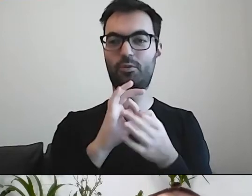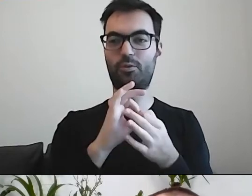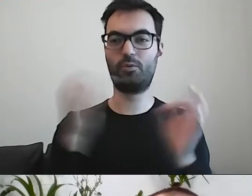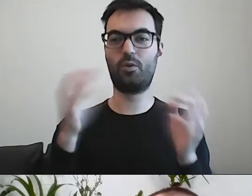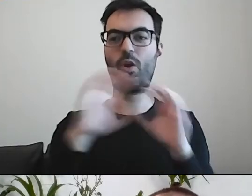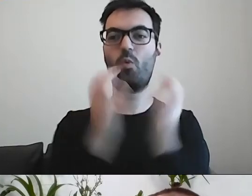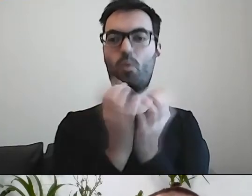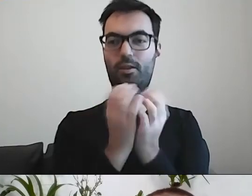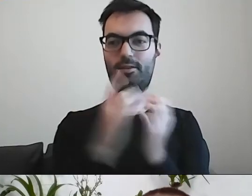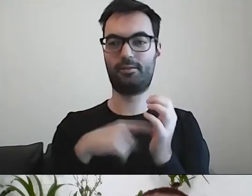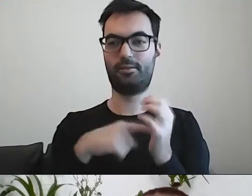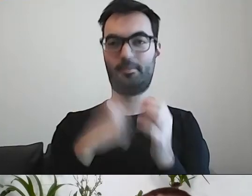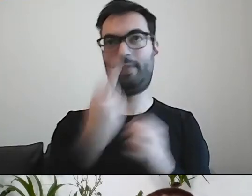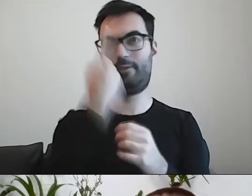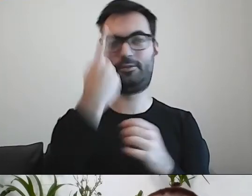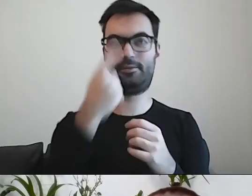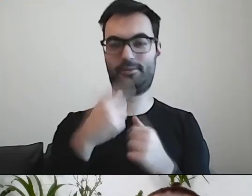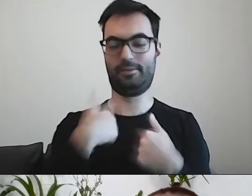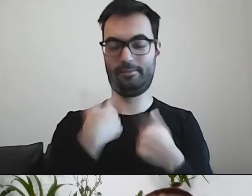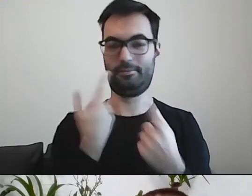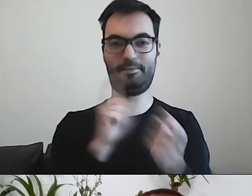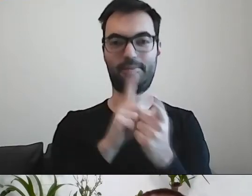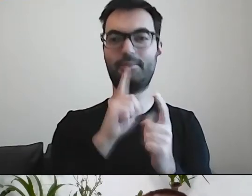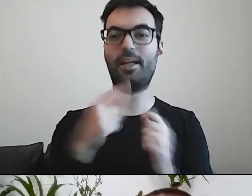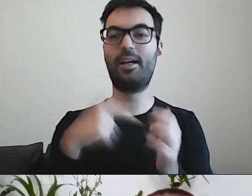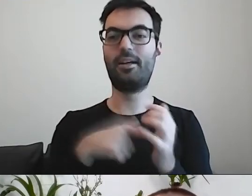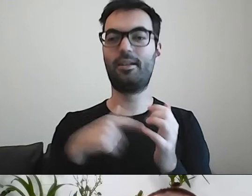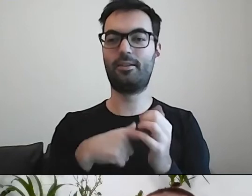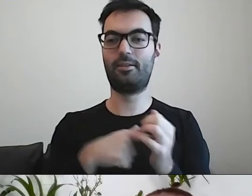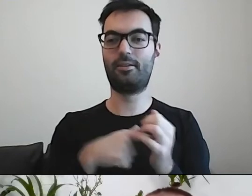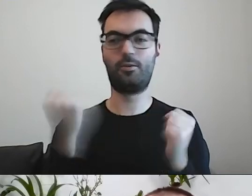jako jedna z pierwszych osób. Wydaje mi się, że tam to są dokonania.